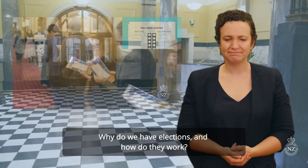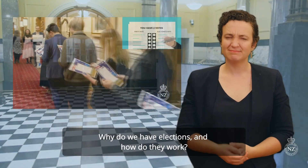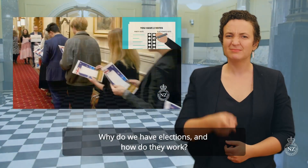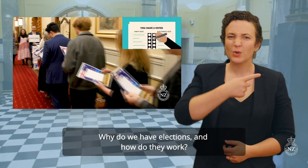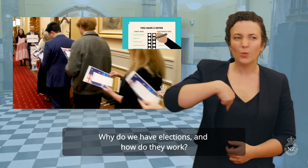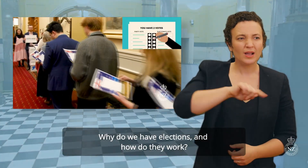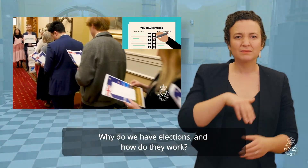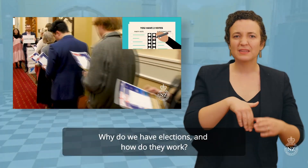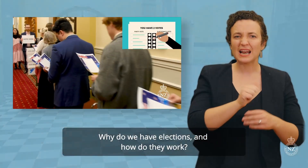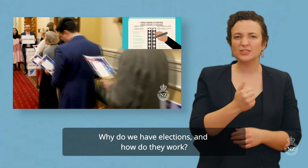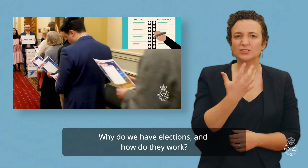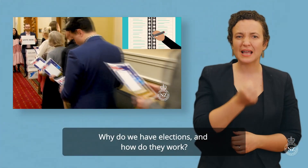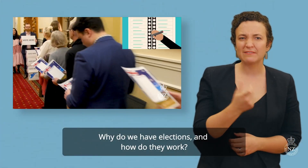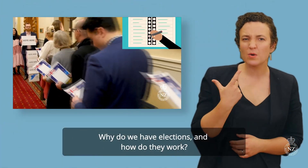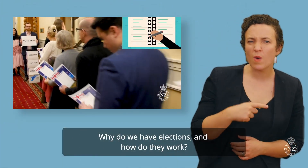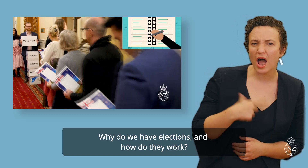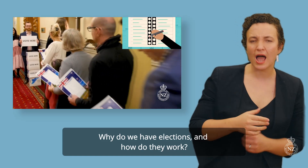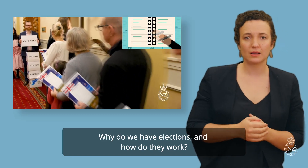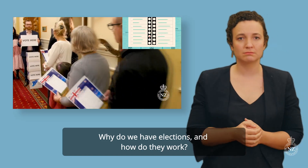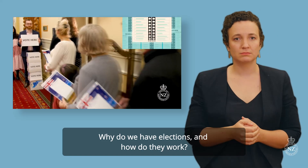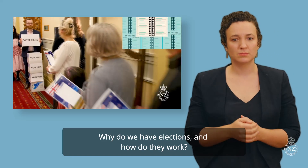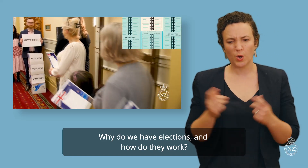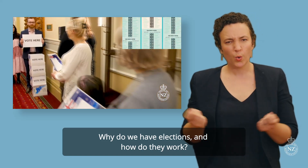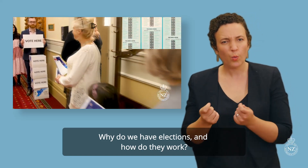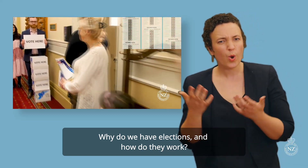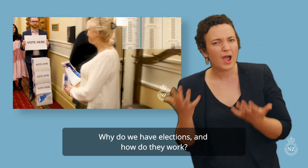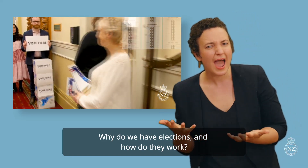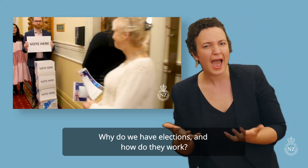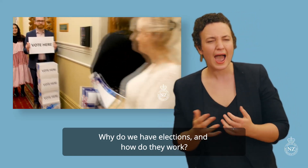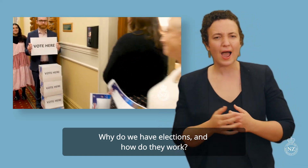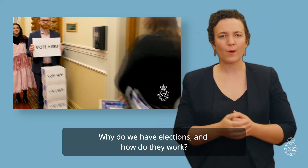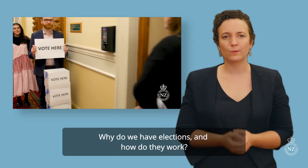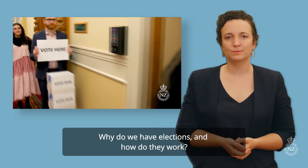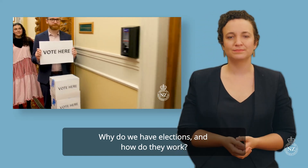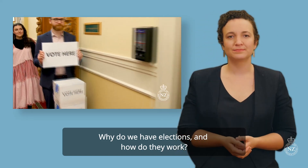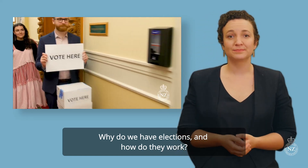He aha mātou e whai nei i te kōwhiringa pōti, waihoki, he aha ōna tikanga?